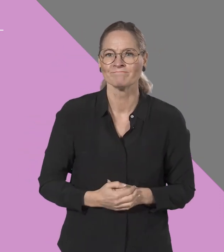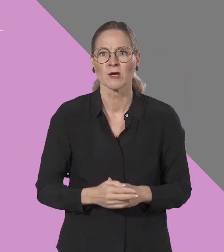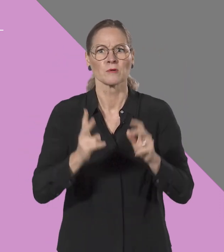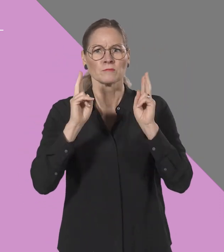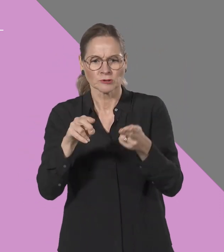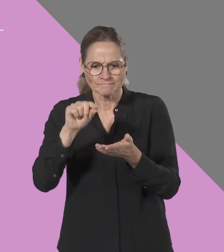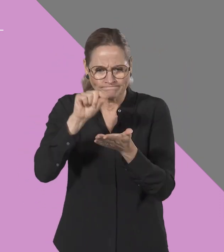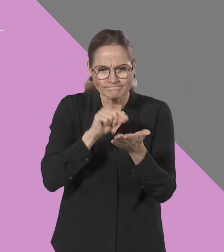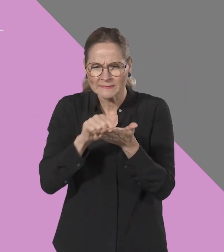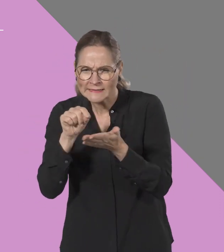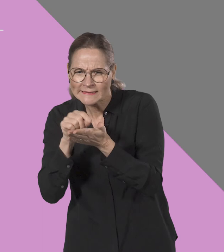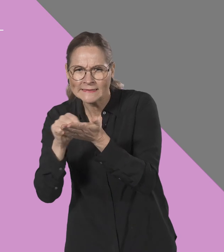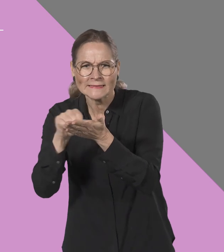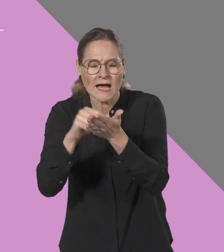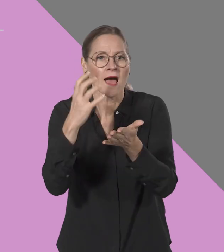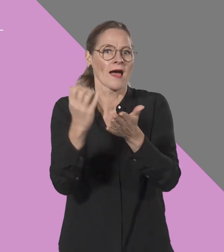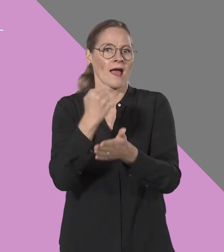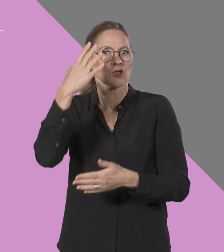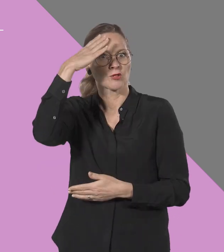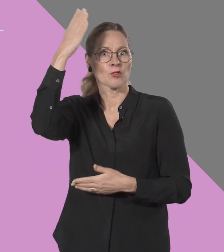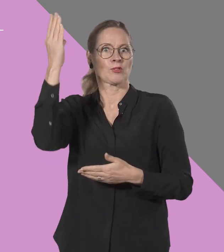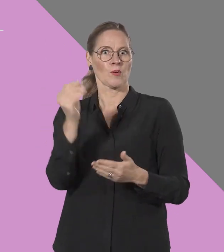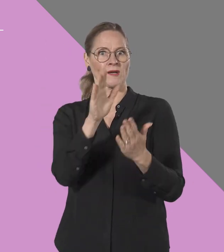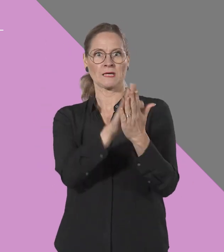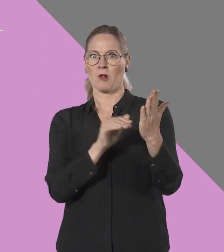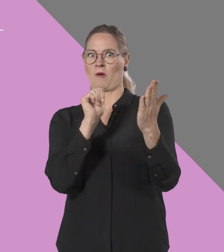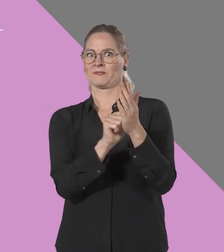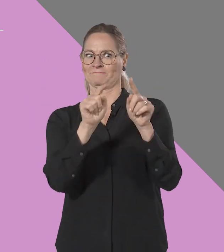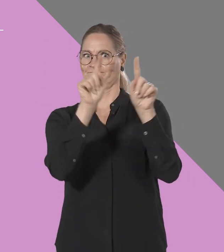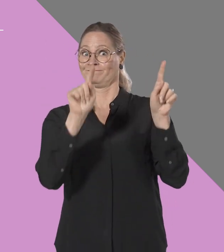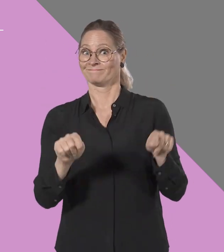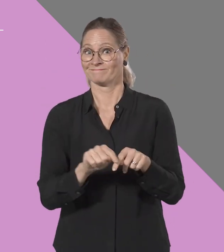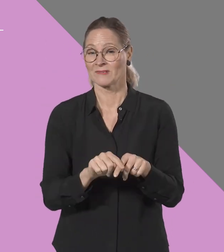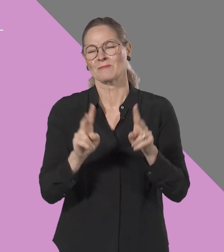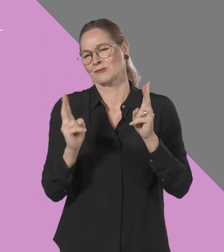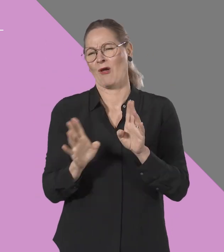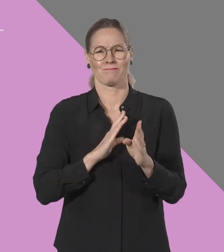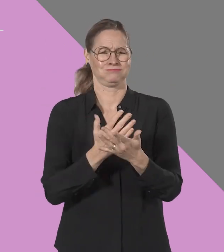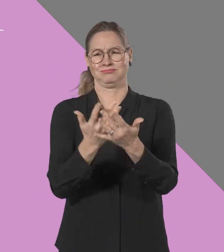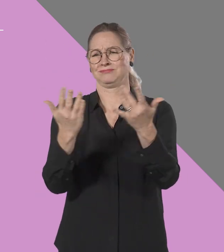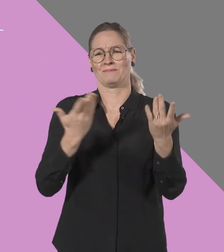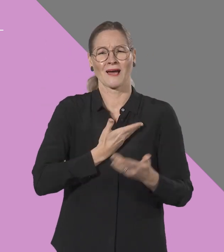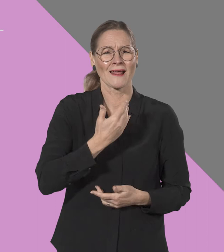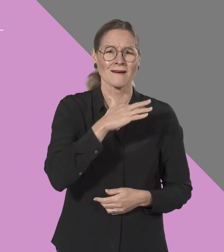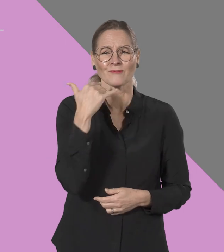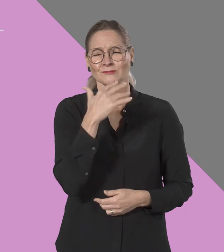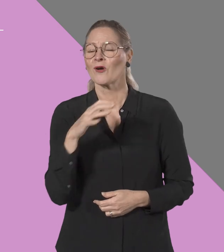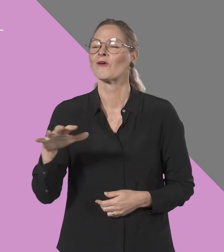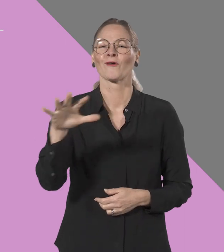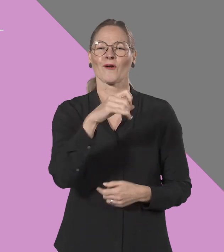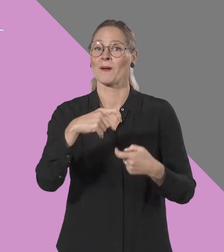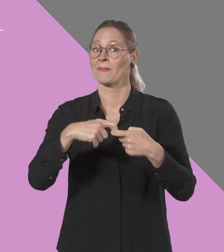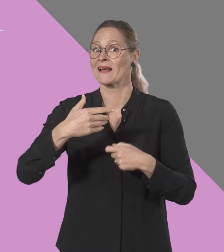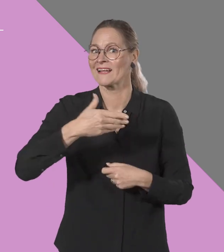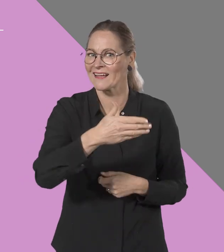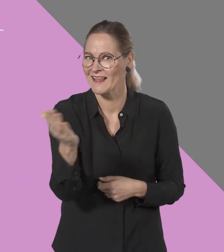tonttudiplomin suoritusrasteja sekä tietysti paljon muuta hauskaa koko perheelle.